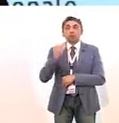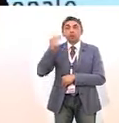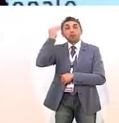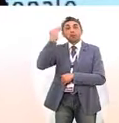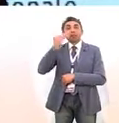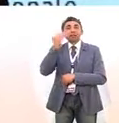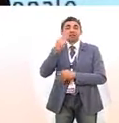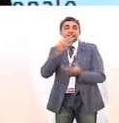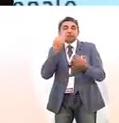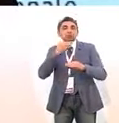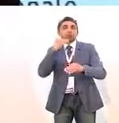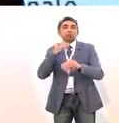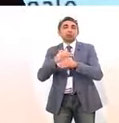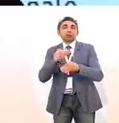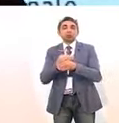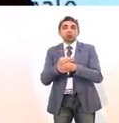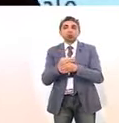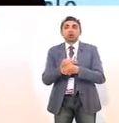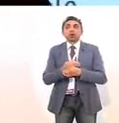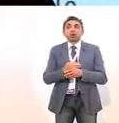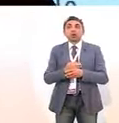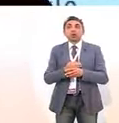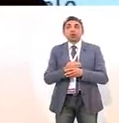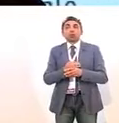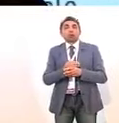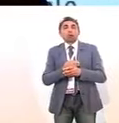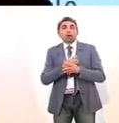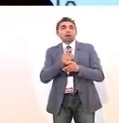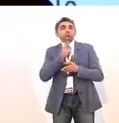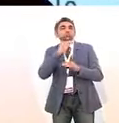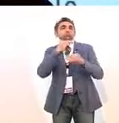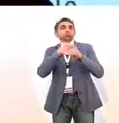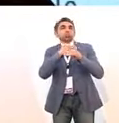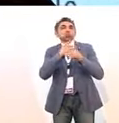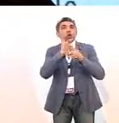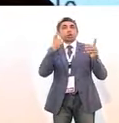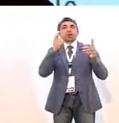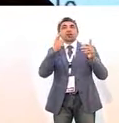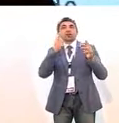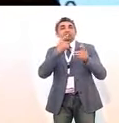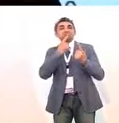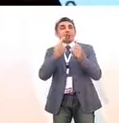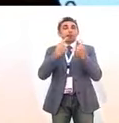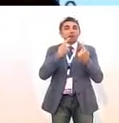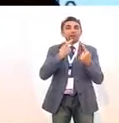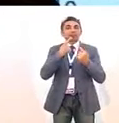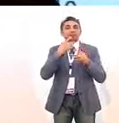una battuta fare dei commenti stupidi o idioti come quello che abbiamo visto nei confronti